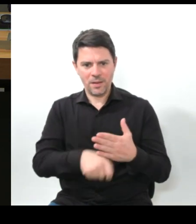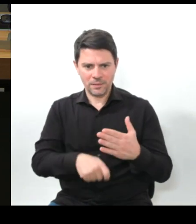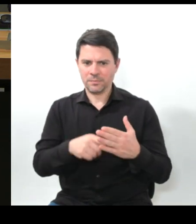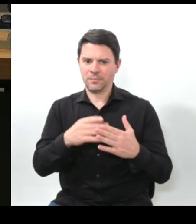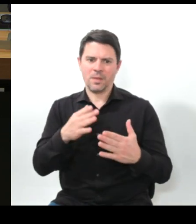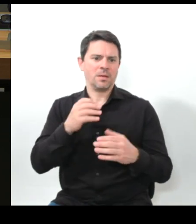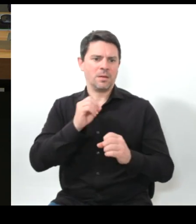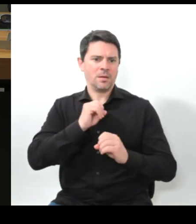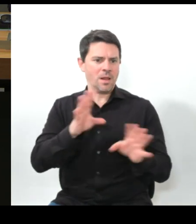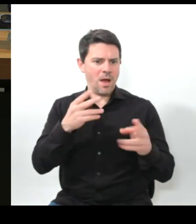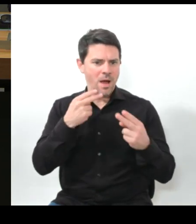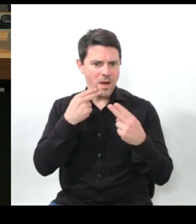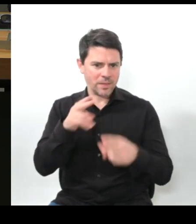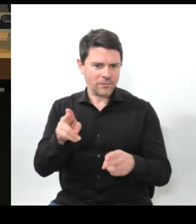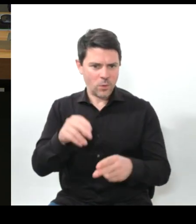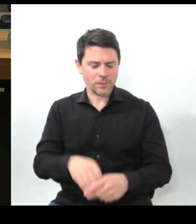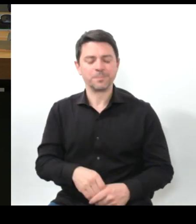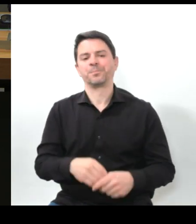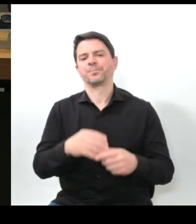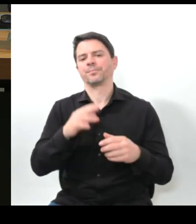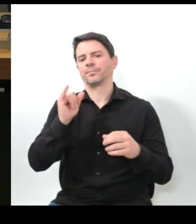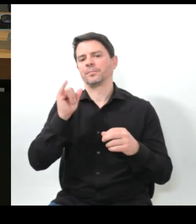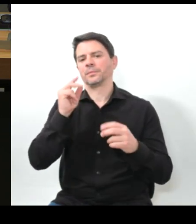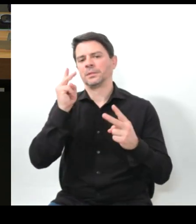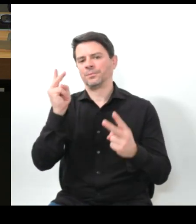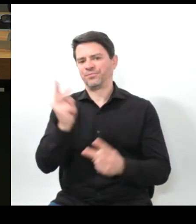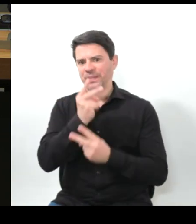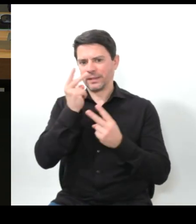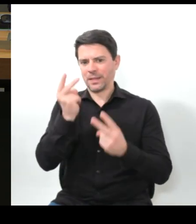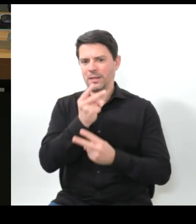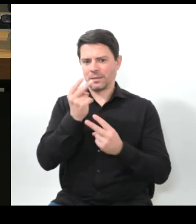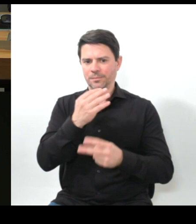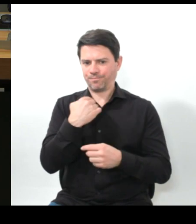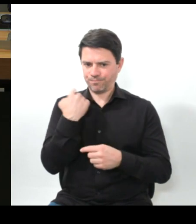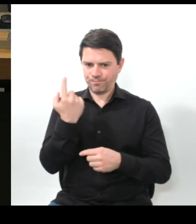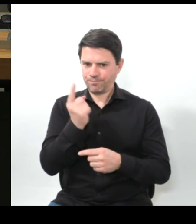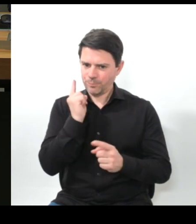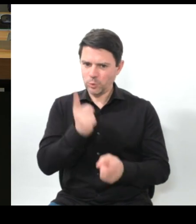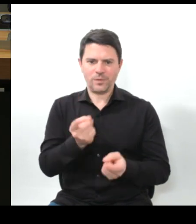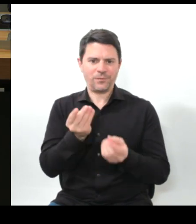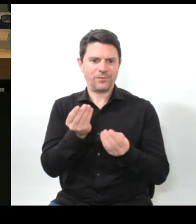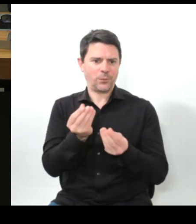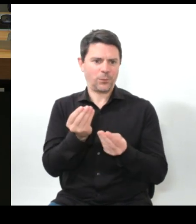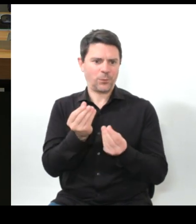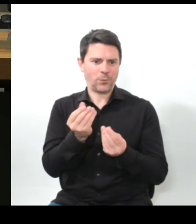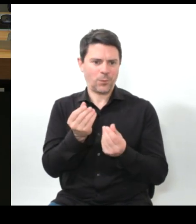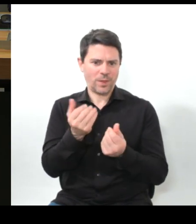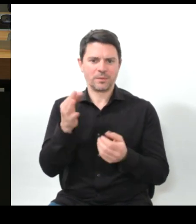an das Votum, der Wählerinnen und Wähler. Selbstverständlich müssen Positionen, die wir natürlich